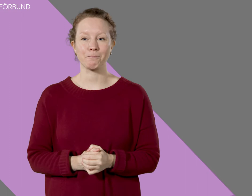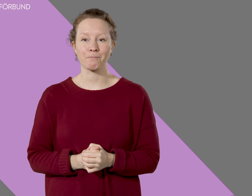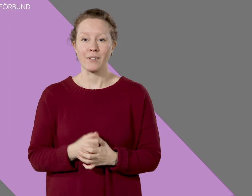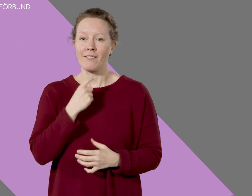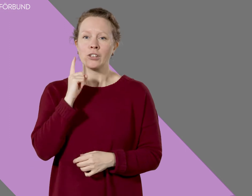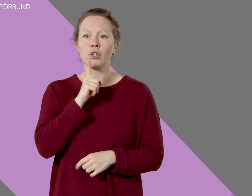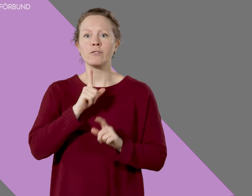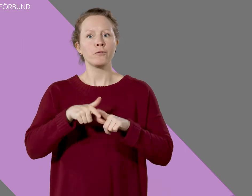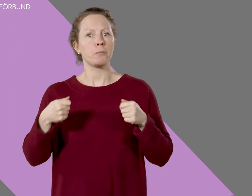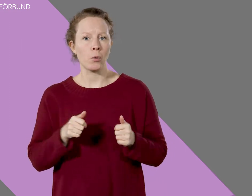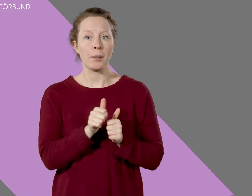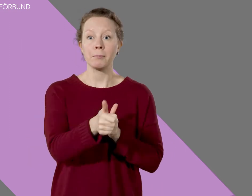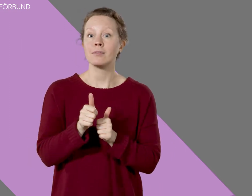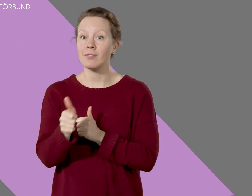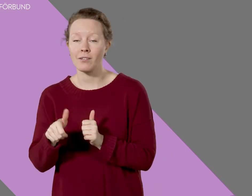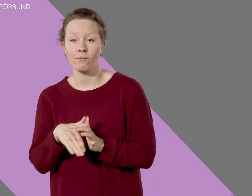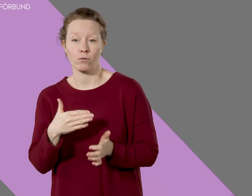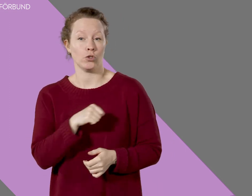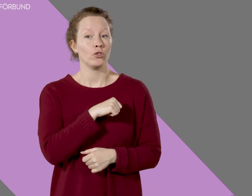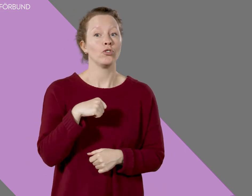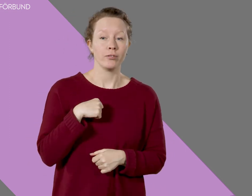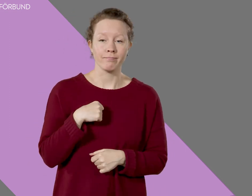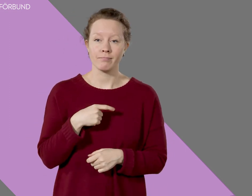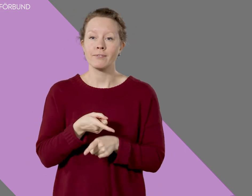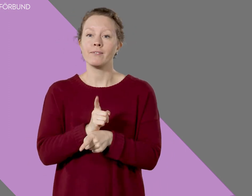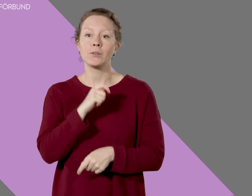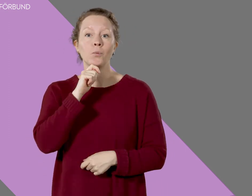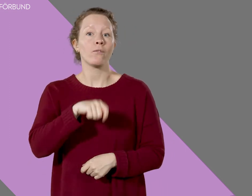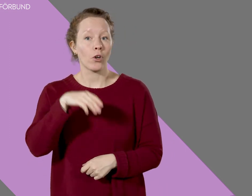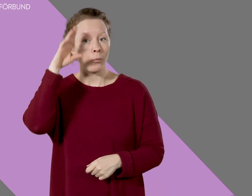Finlands Dövas Förbund representerades vid festen av styrelsens vice ordförande -